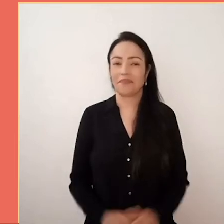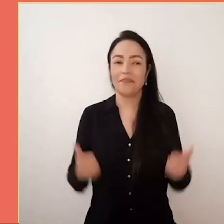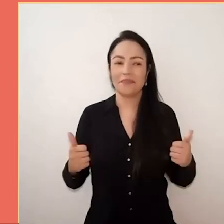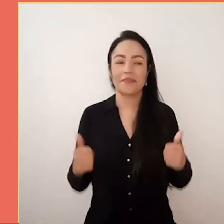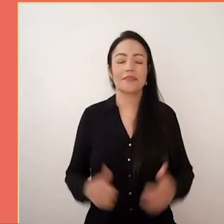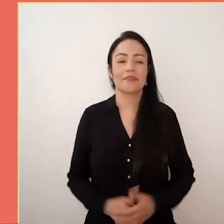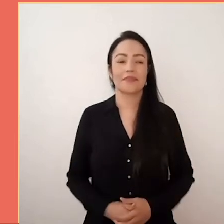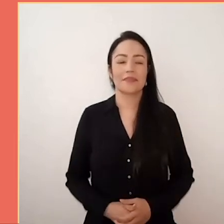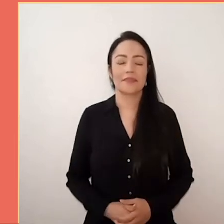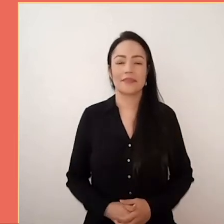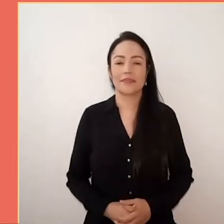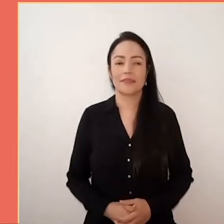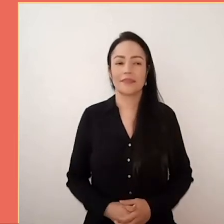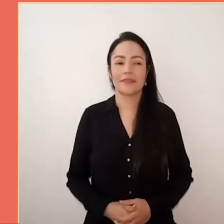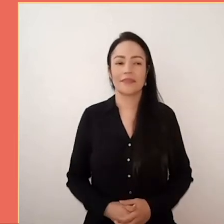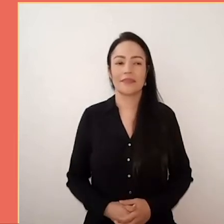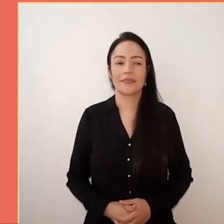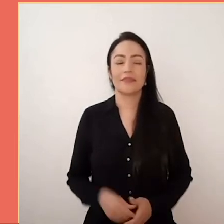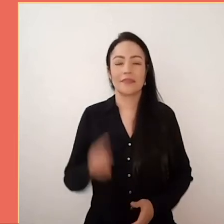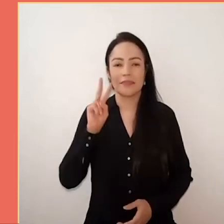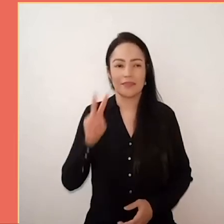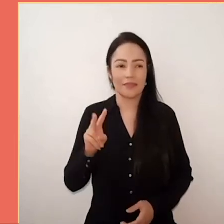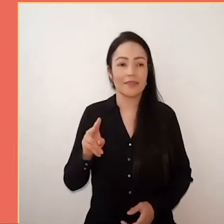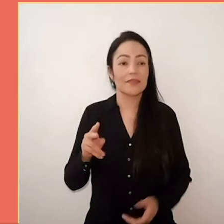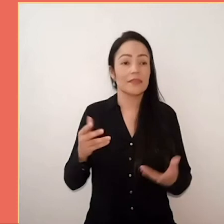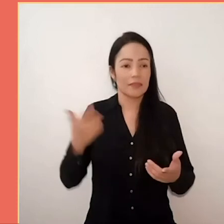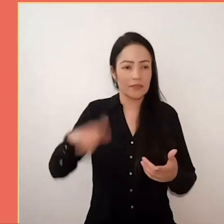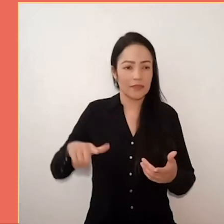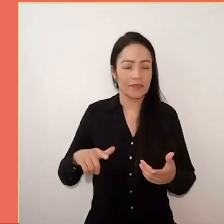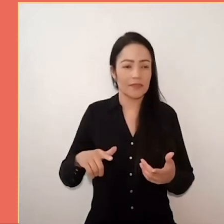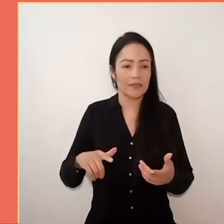Eu não te ouvi, Luciana, você quer falar mais um pouquinho ou você vai passar a palavra? -Não…